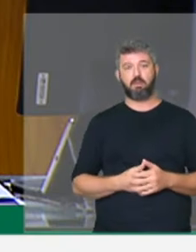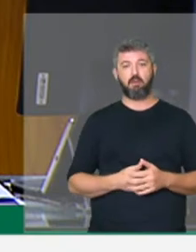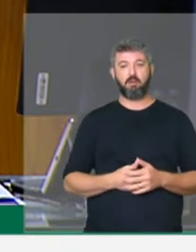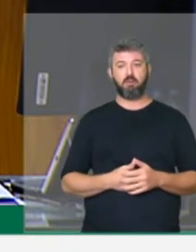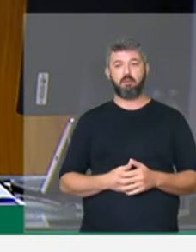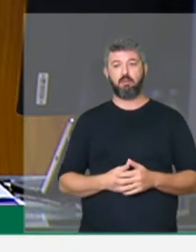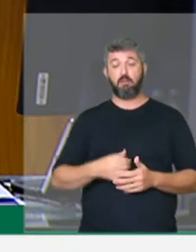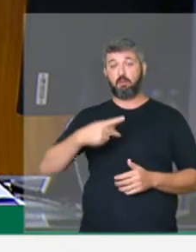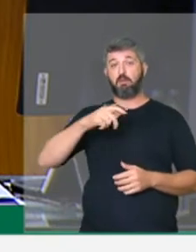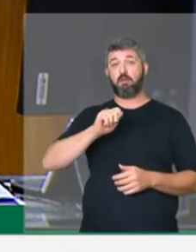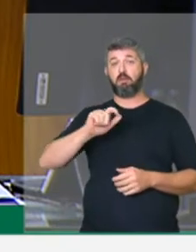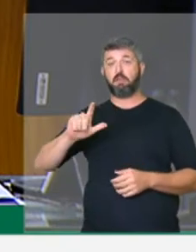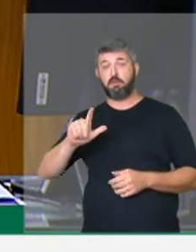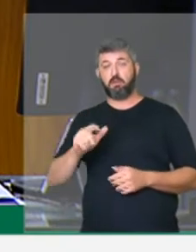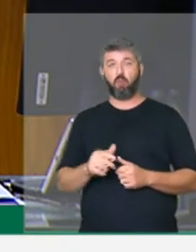POR GENTILEZA, ASSIM QUE